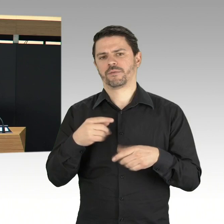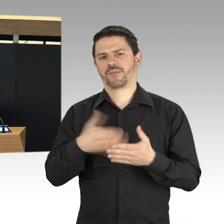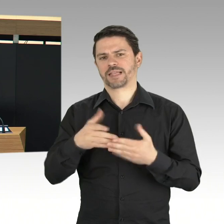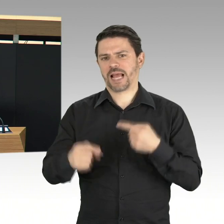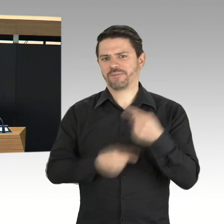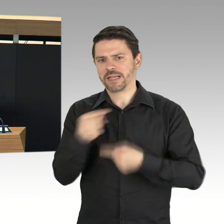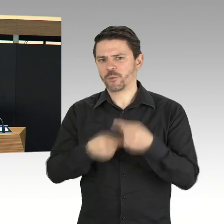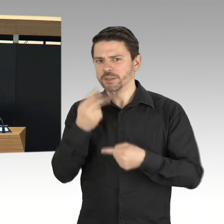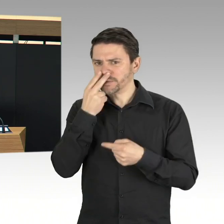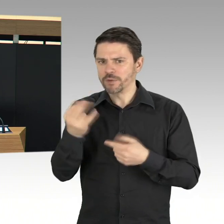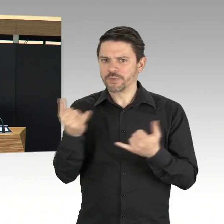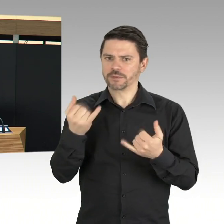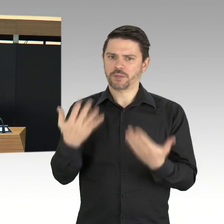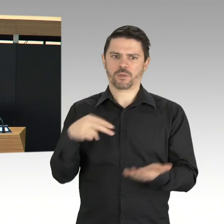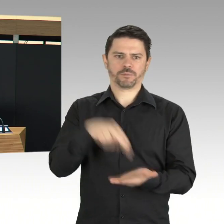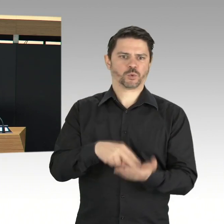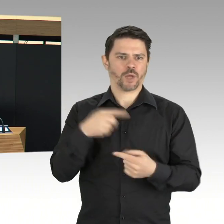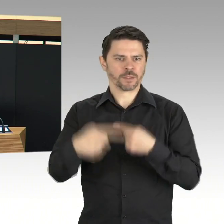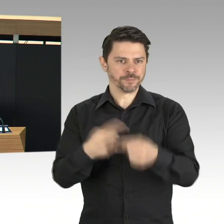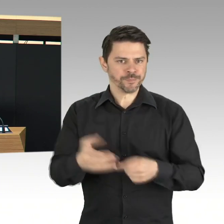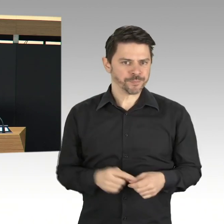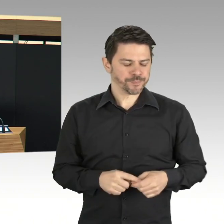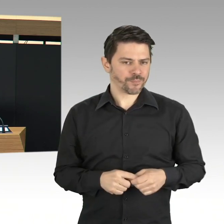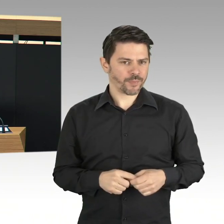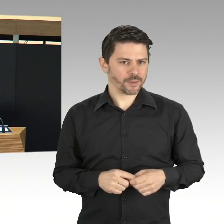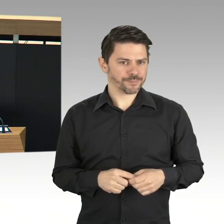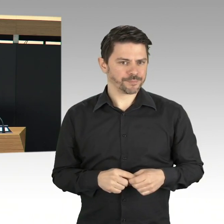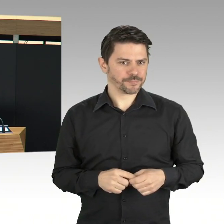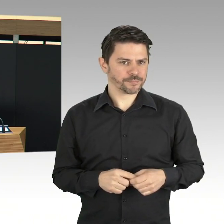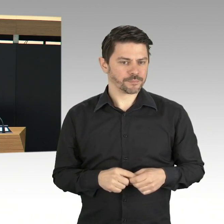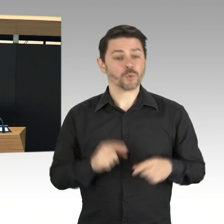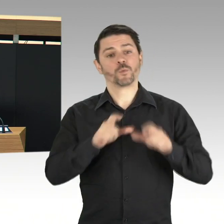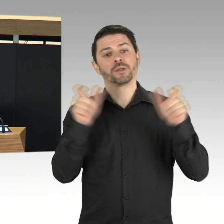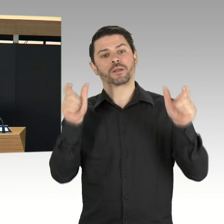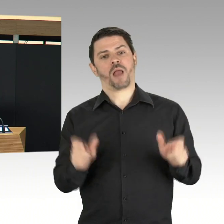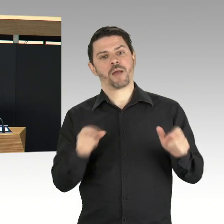Zusätzliche Fördermittel werden dafür zur Verfügung gestellt. Zur Augenhöhe gehören auch Regelungen